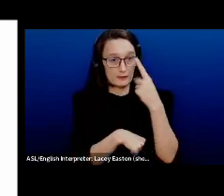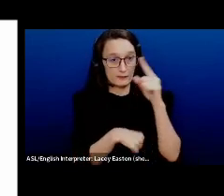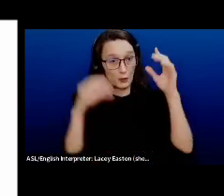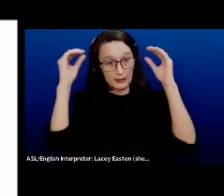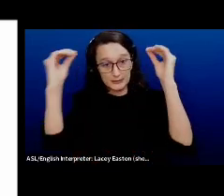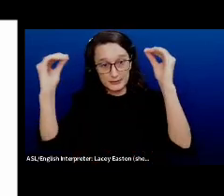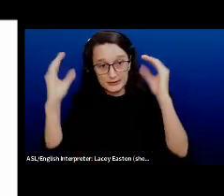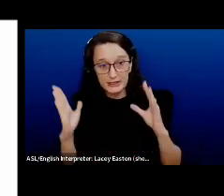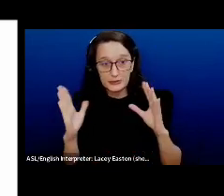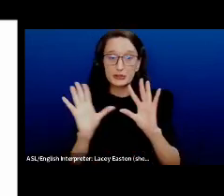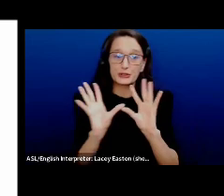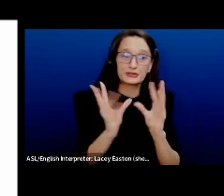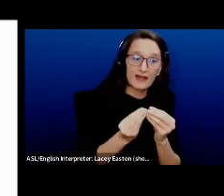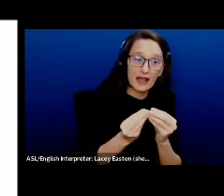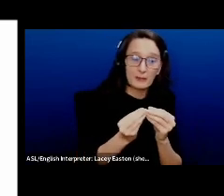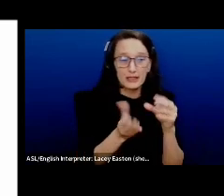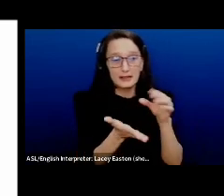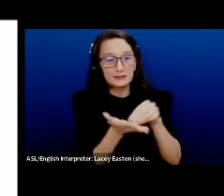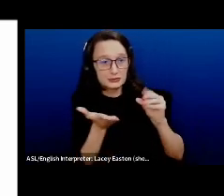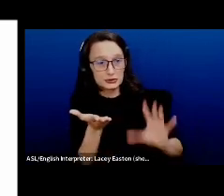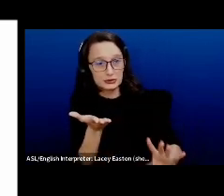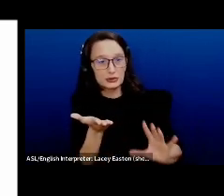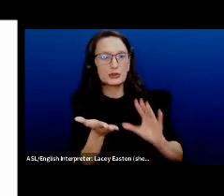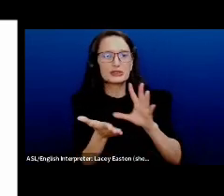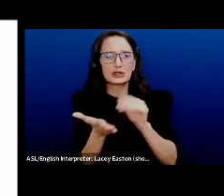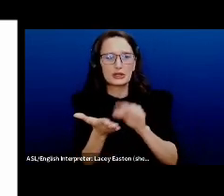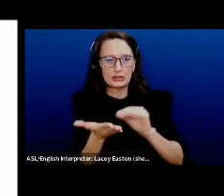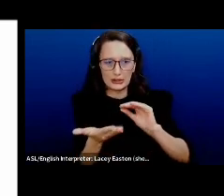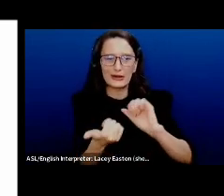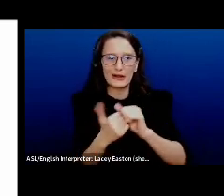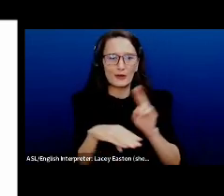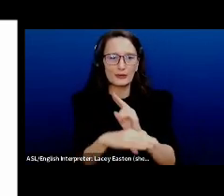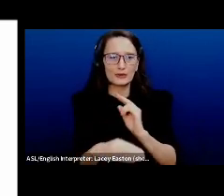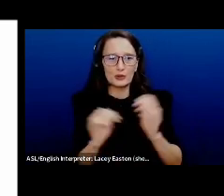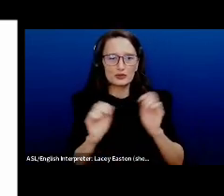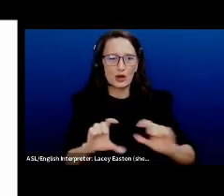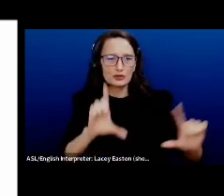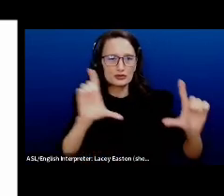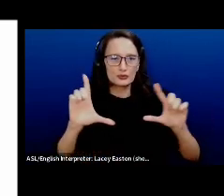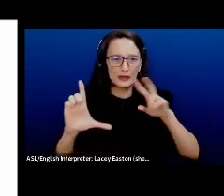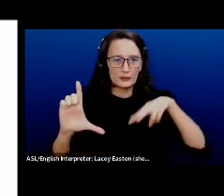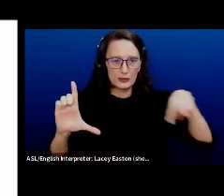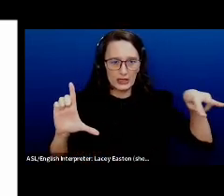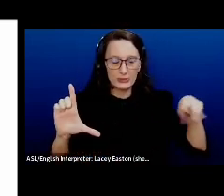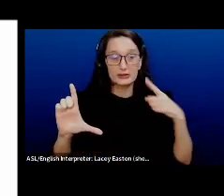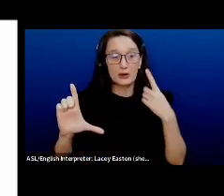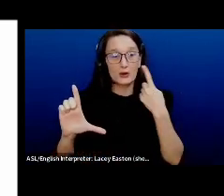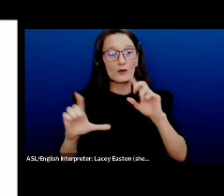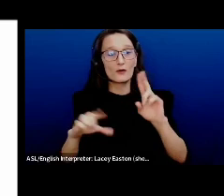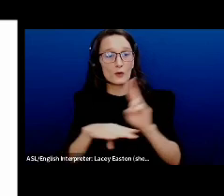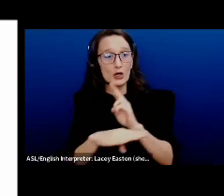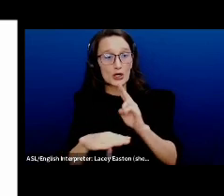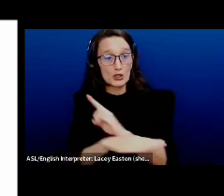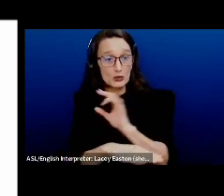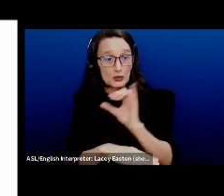familias y alumnos aprendan a usar lectores de pantalla. Para usarlo,